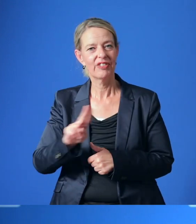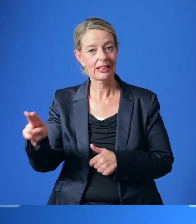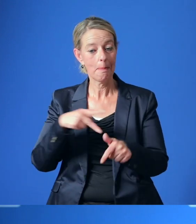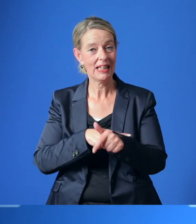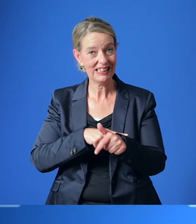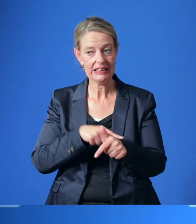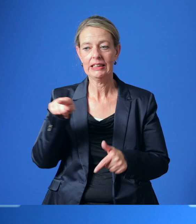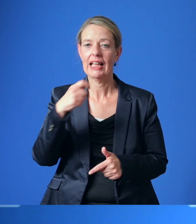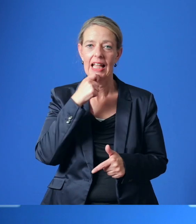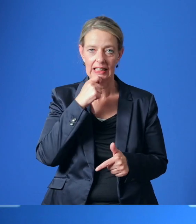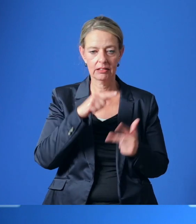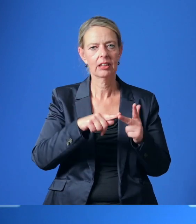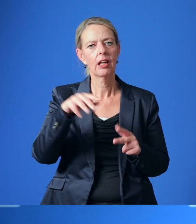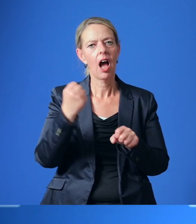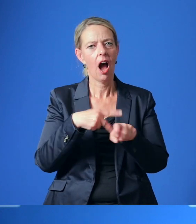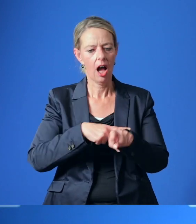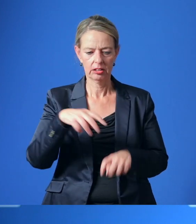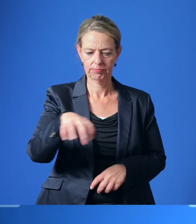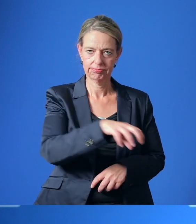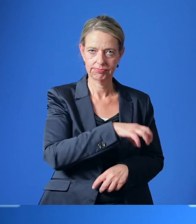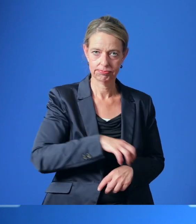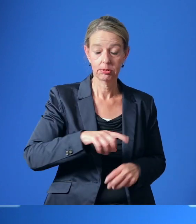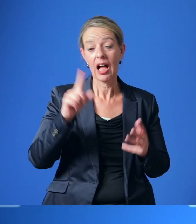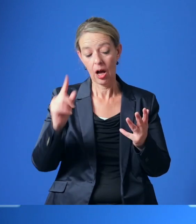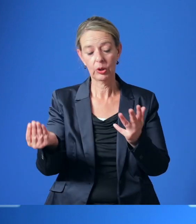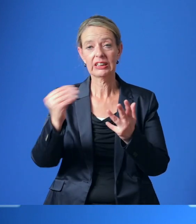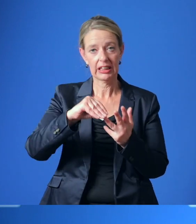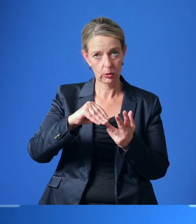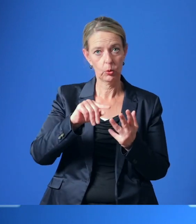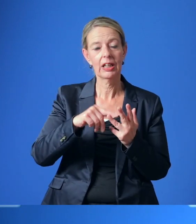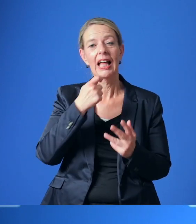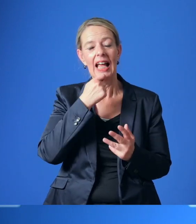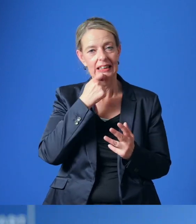Essen, die niedergelassenen Ärzte vor Ort und die Essener Klinikträger.